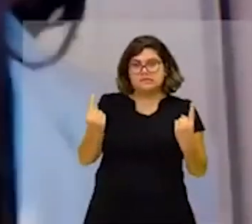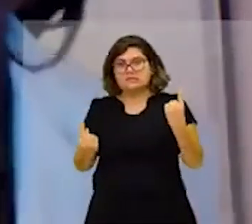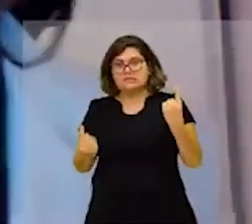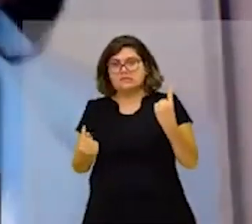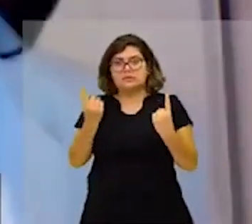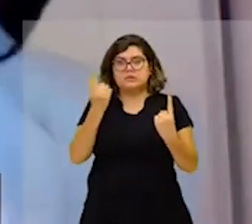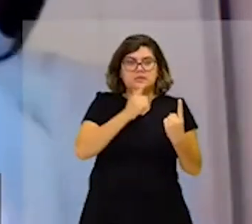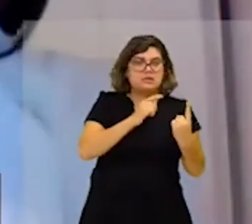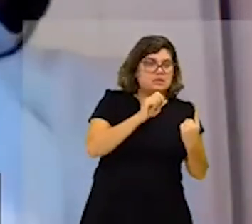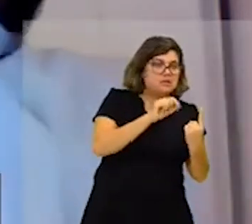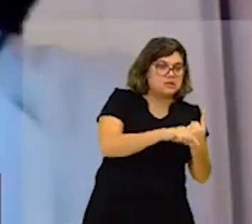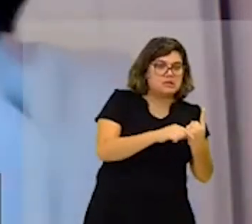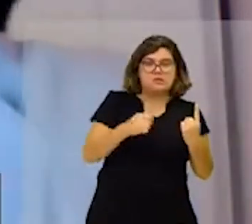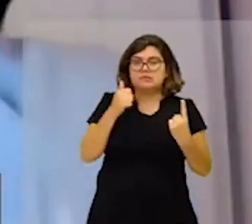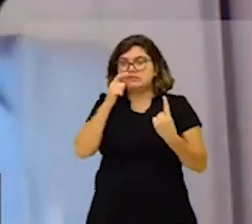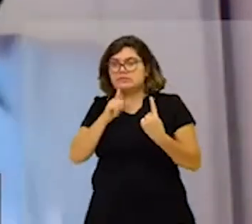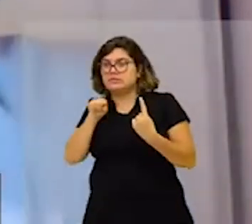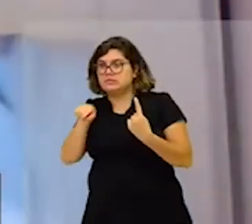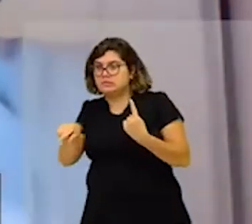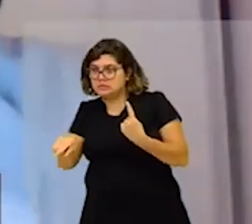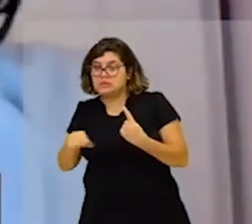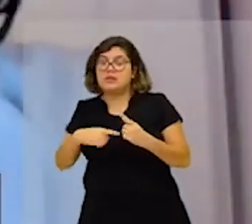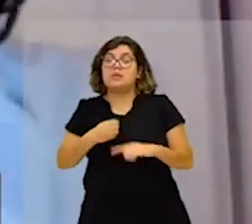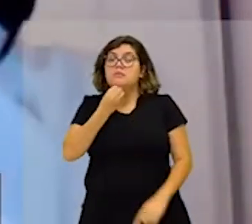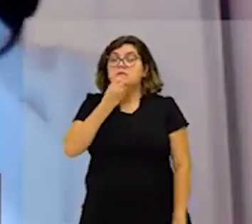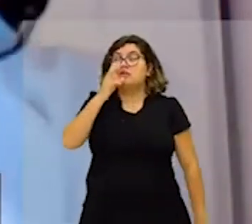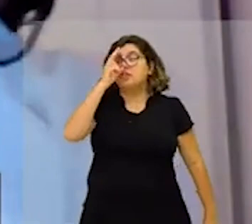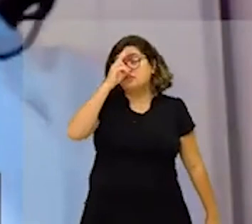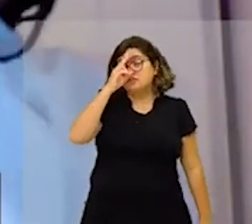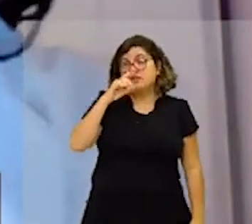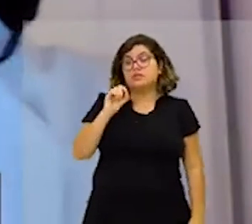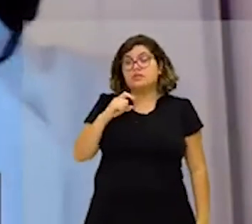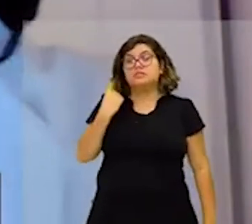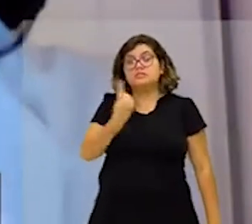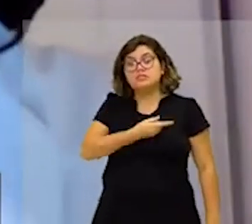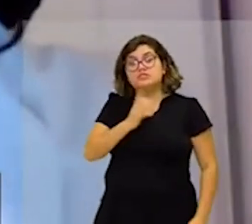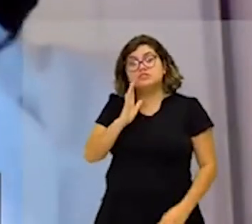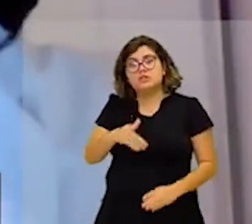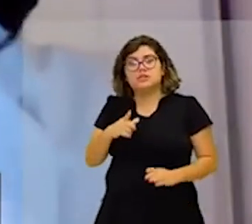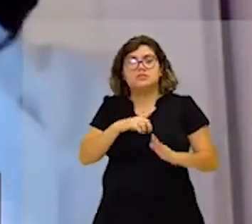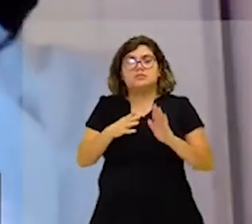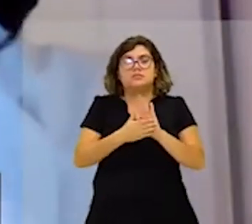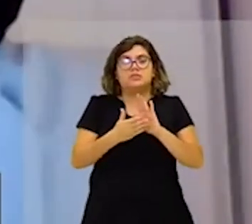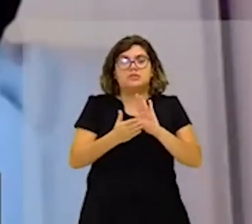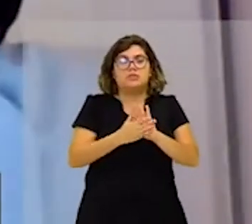lado nem do outro e aí eu vou lembrar que nós já tivemos propostas de cotas raciais interseccionais